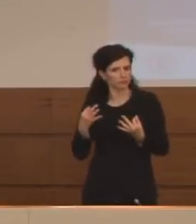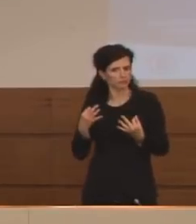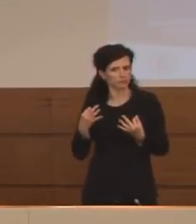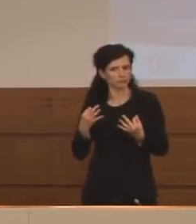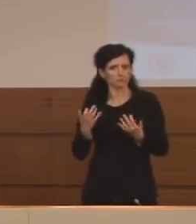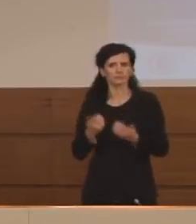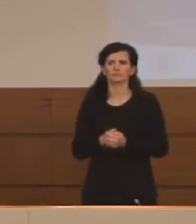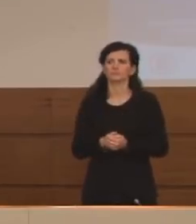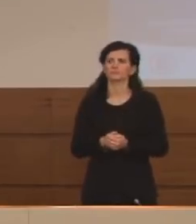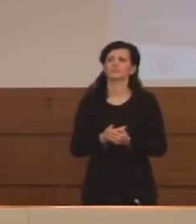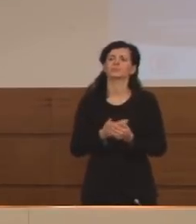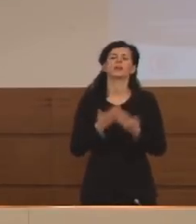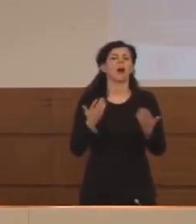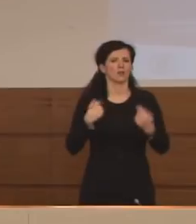Allora, rispondo io.